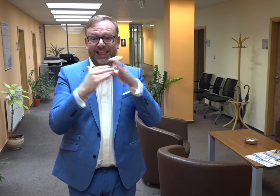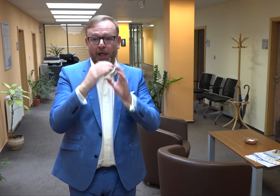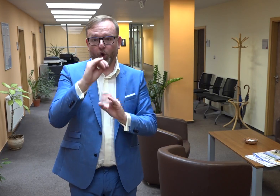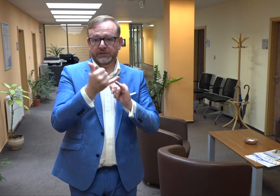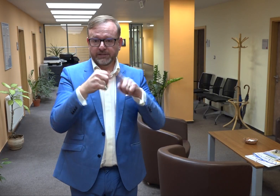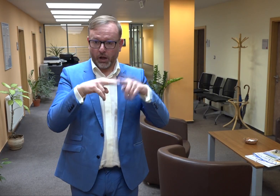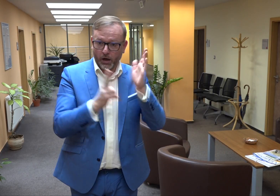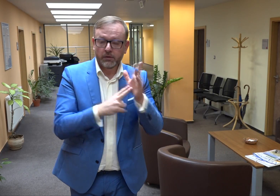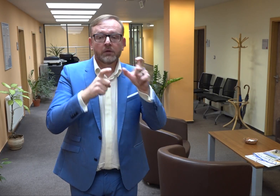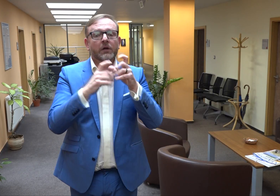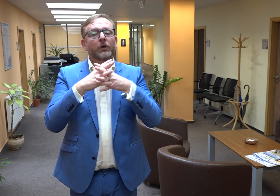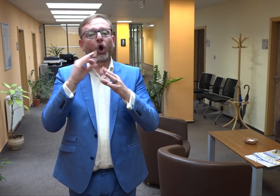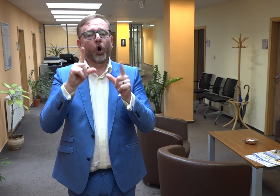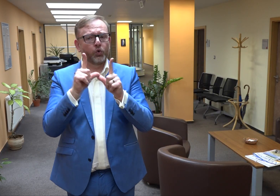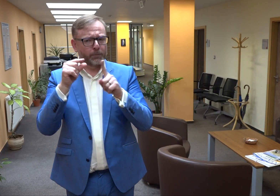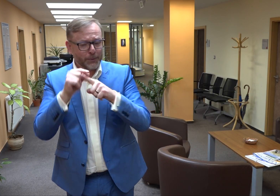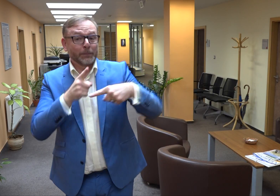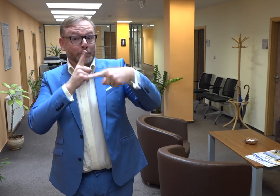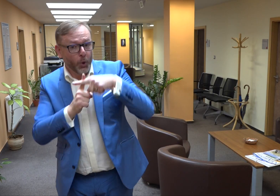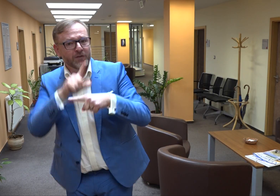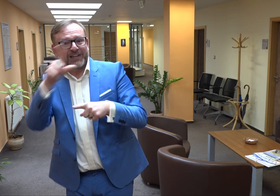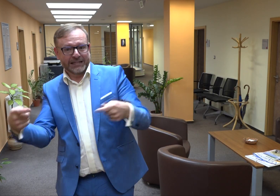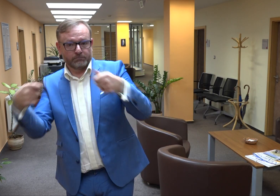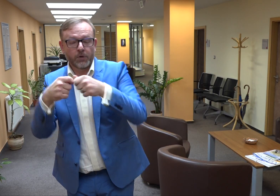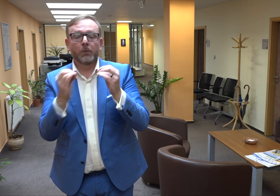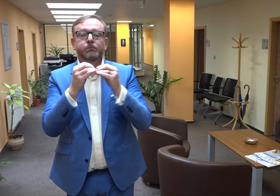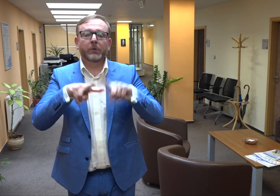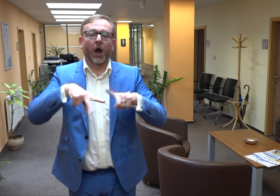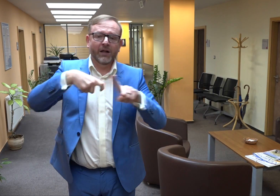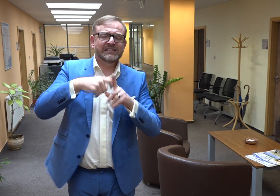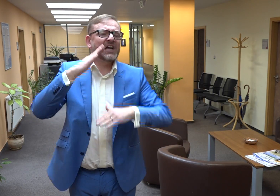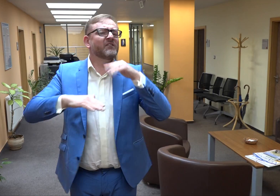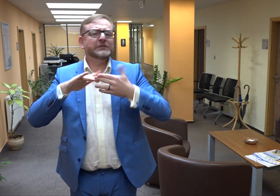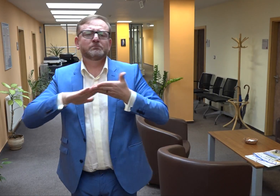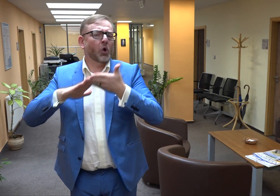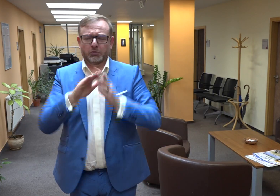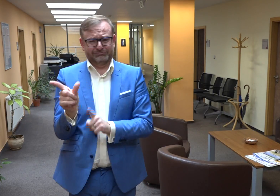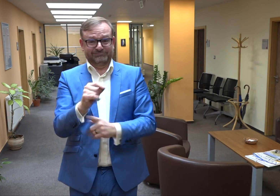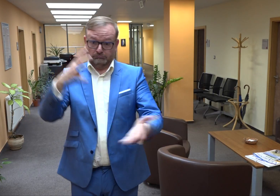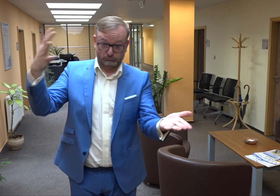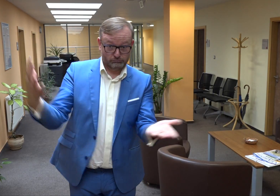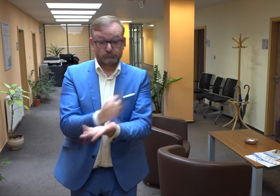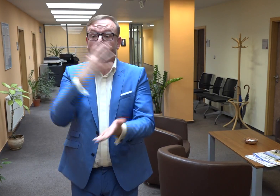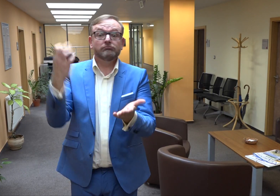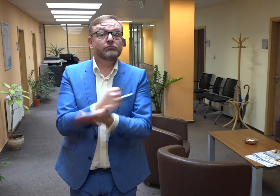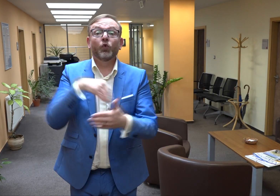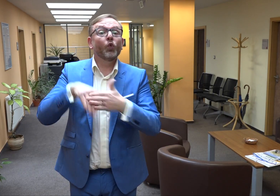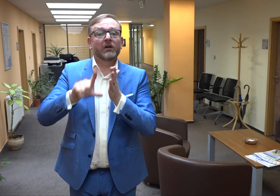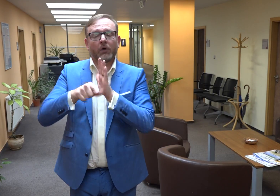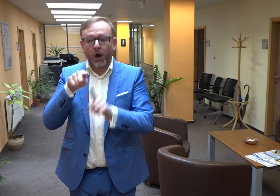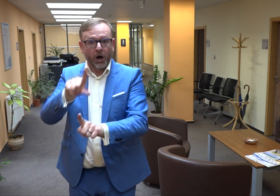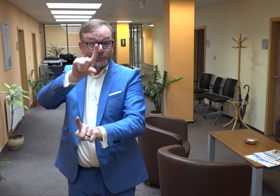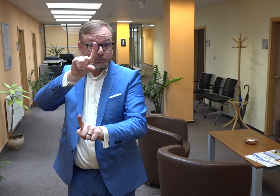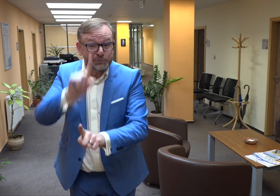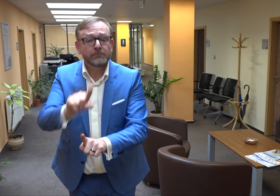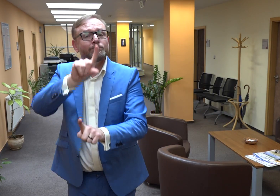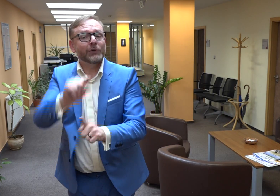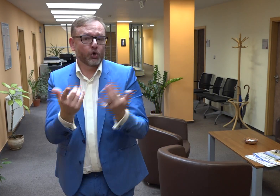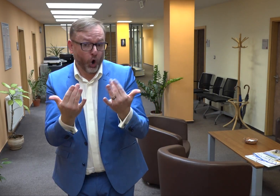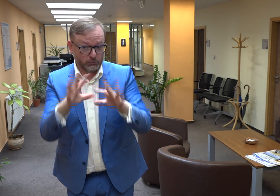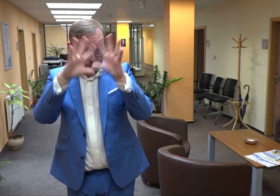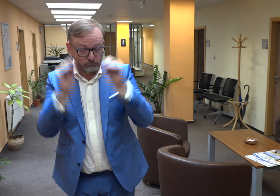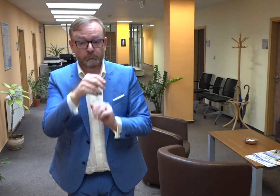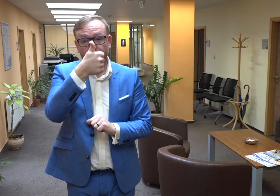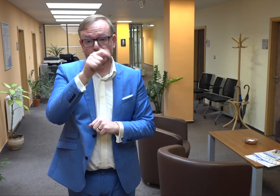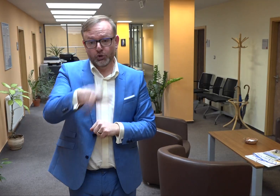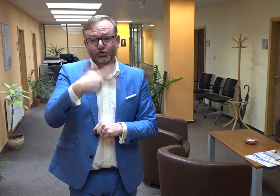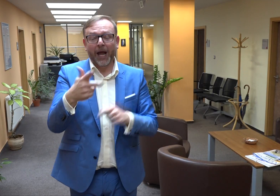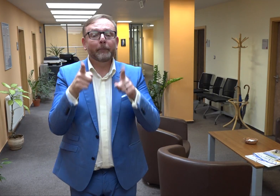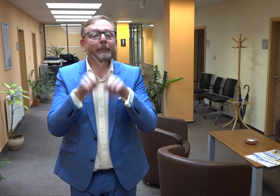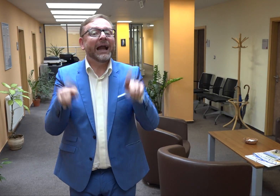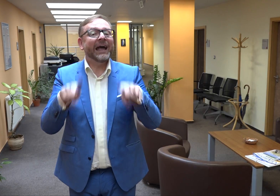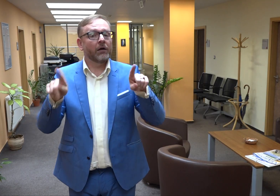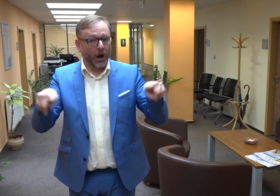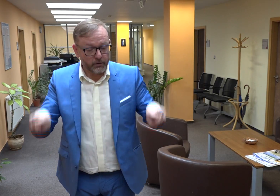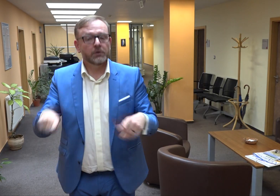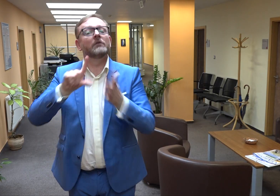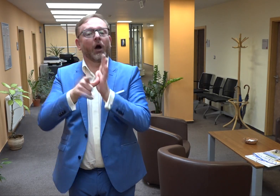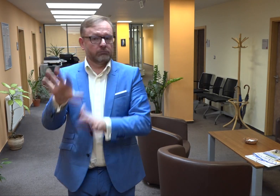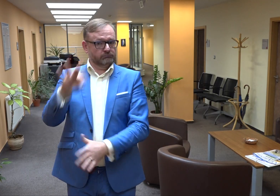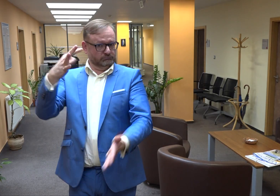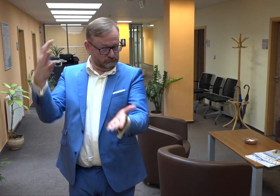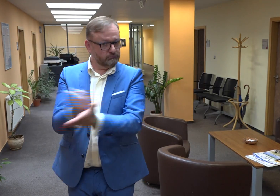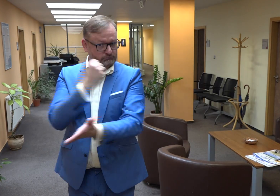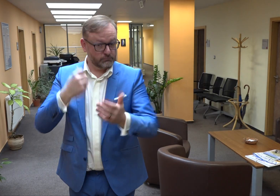v listopadu 2017 sešly celkem tři nabídky. Nejnižší částku nabídlo konsorcium společností Geosan Group, a. s. a BAK stavební společnost, a. s., jehož zástupci v úterý 27. března podepsali smlouvu s Královéhradeckým krajem.